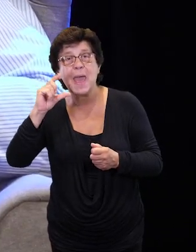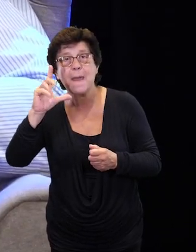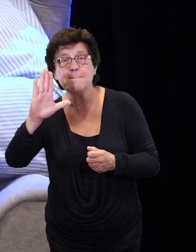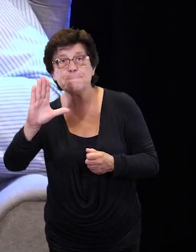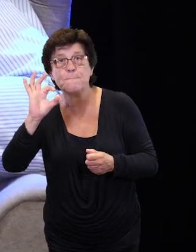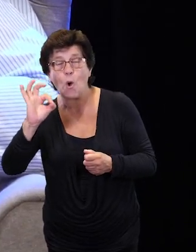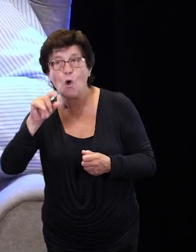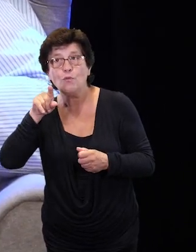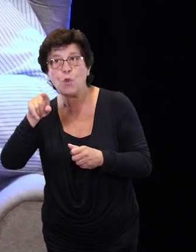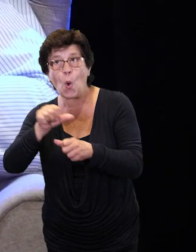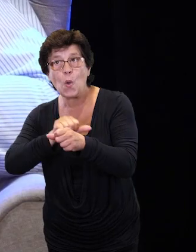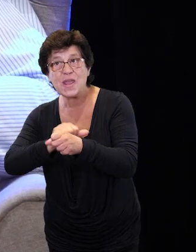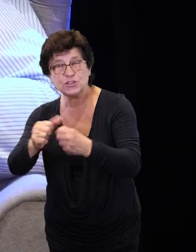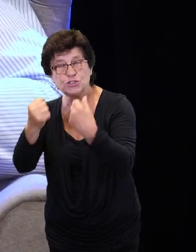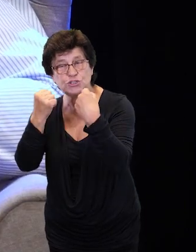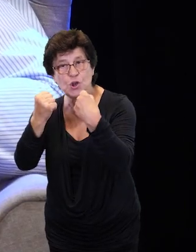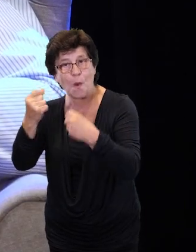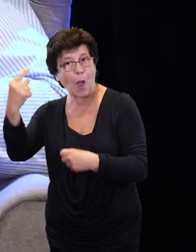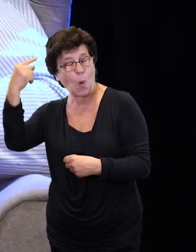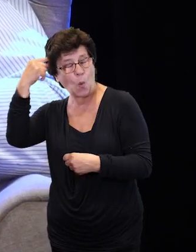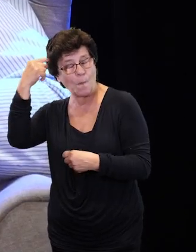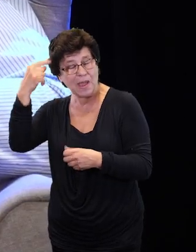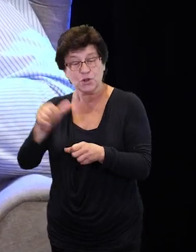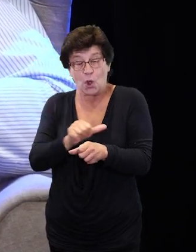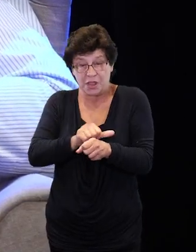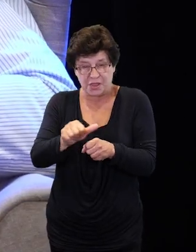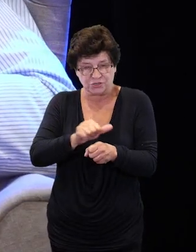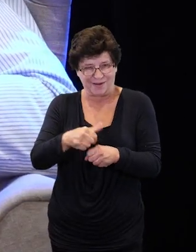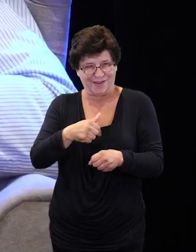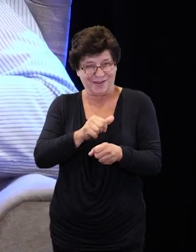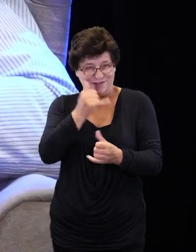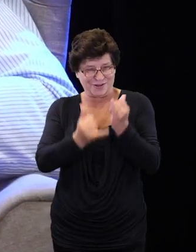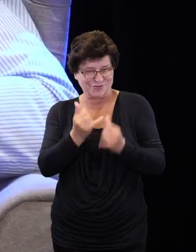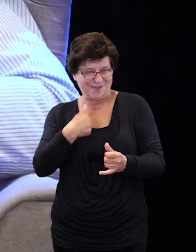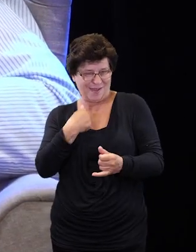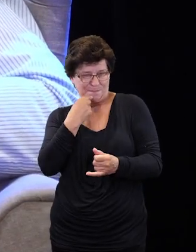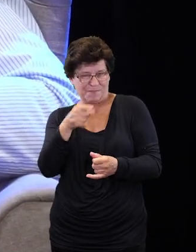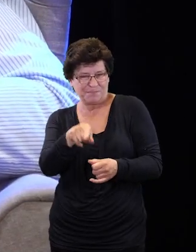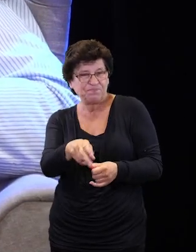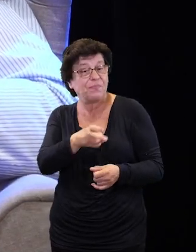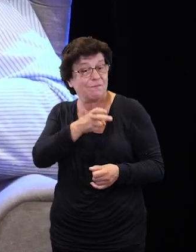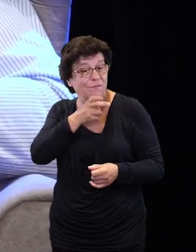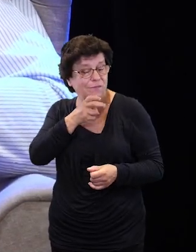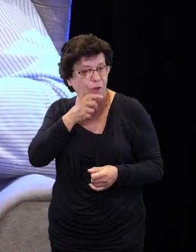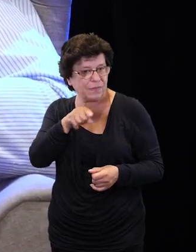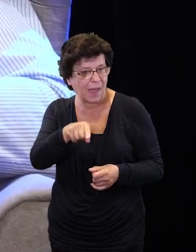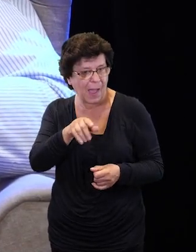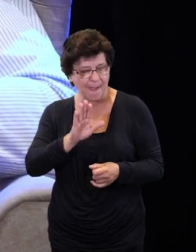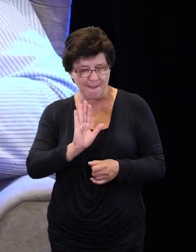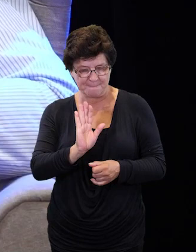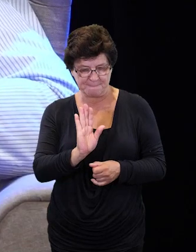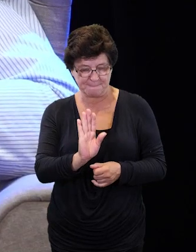Czyli ktoś sobie wmówił, że ta woda ma właściwości lecznicze, która mnie wyleczy z cukrzycy, więc piję wodę i się leczę.